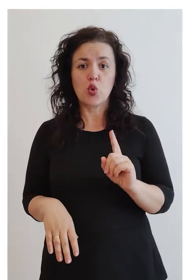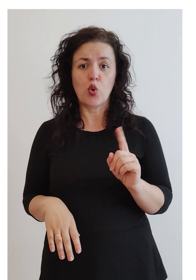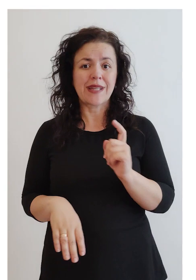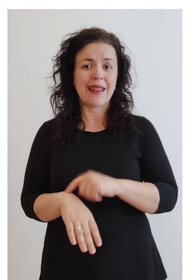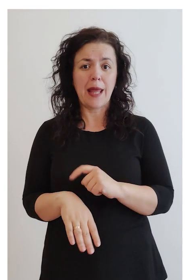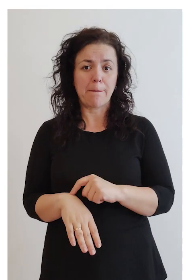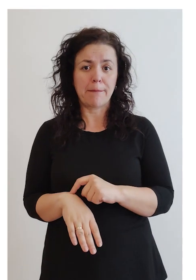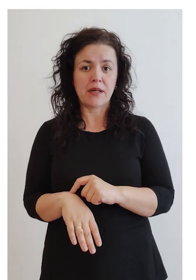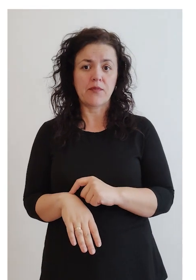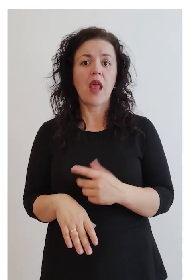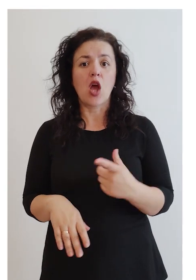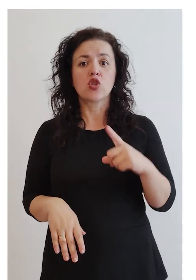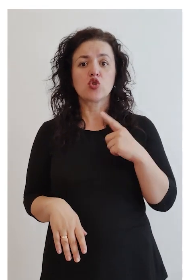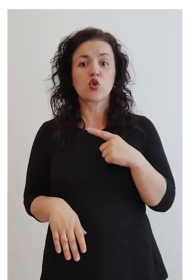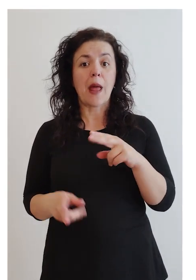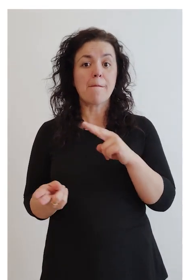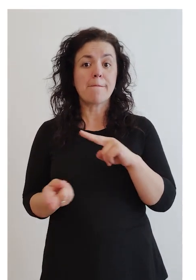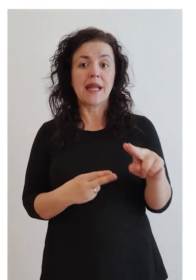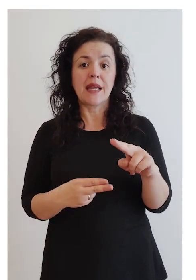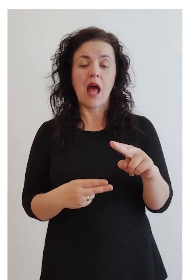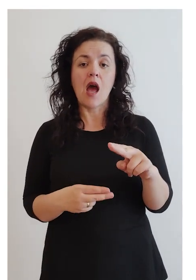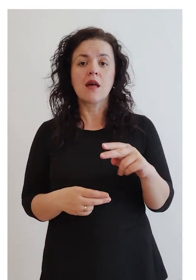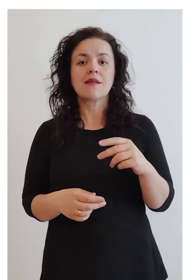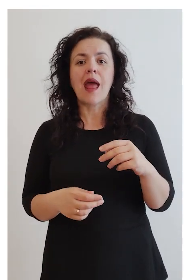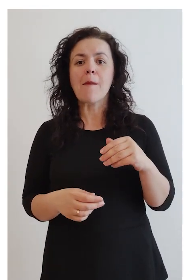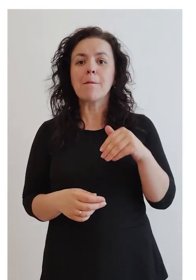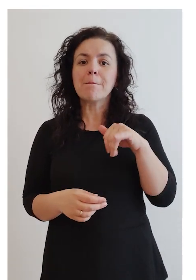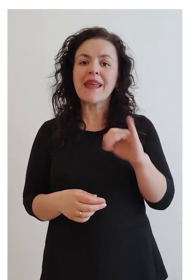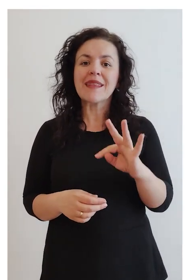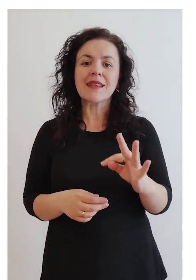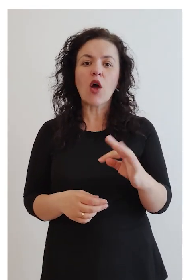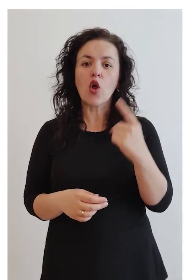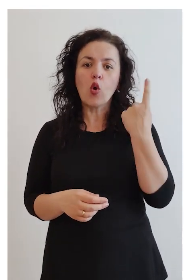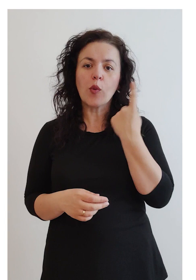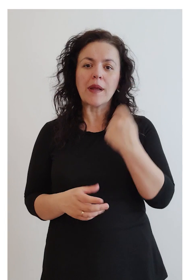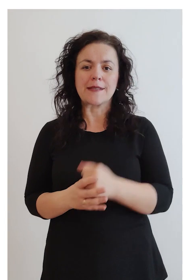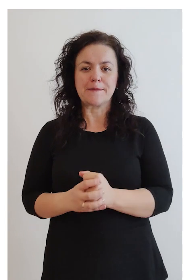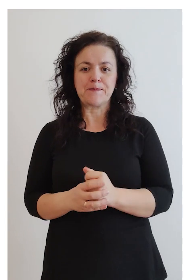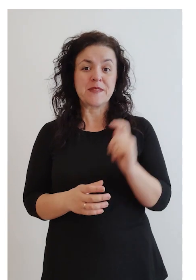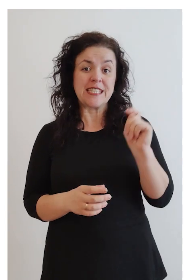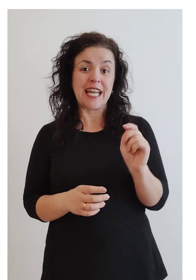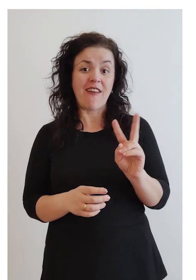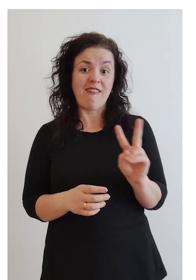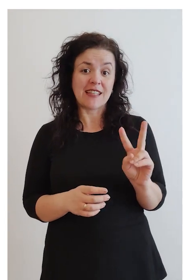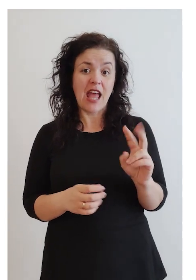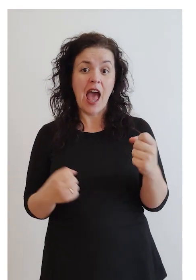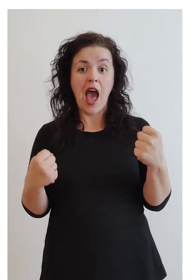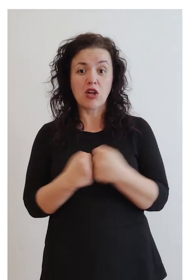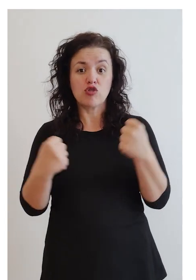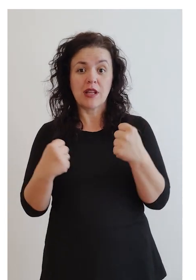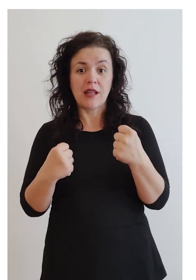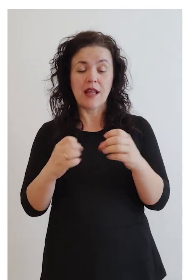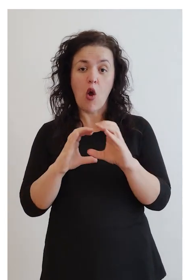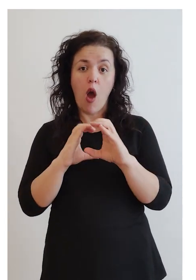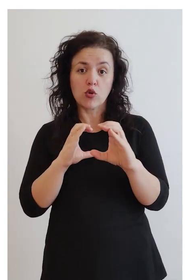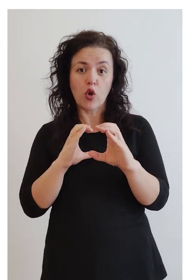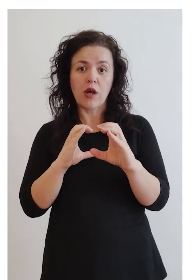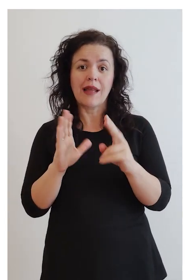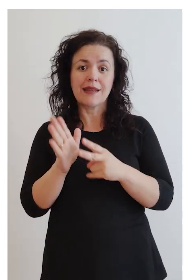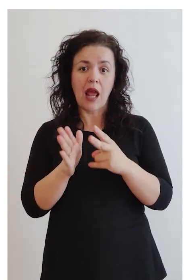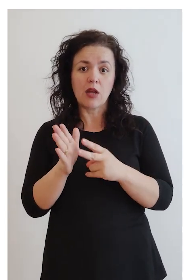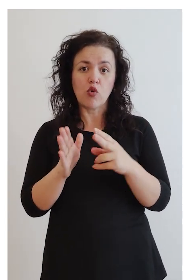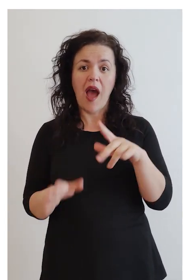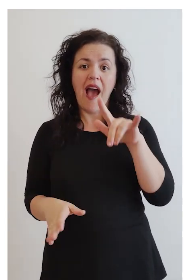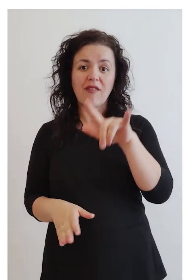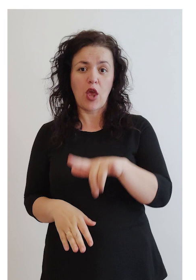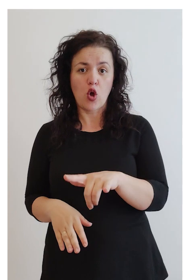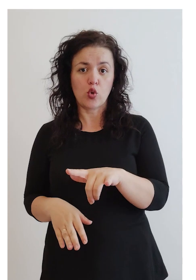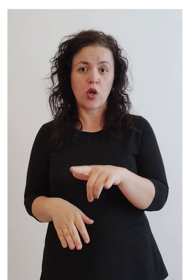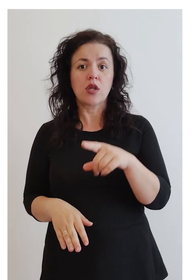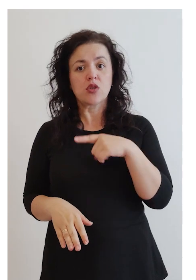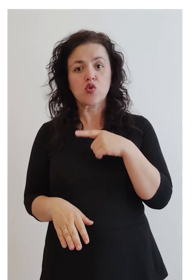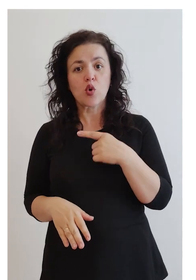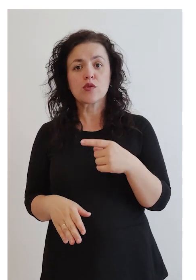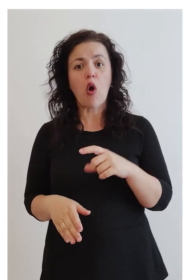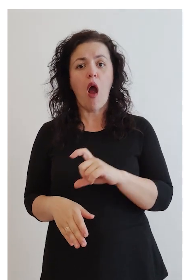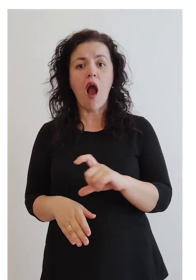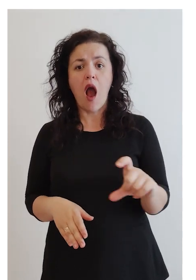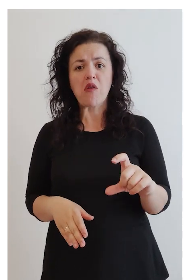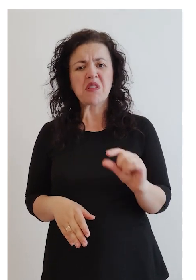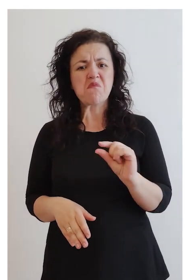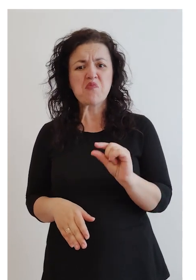În țările vestice, accidentele cu autocarul, trenul și avionul sunt o cauză foarte puțin probabilă de rănire sau deces în timpul călătoriei.